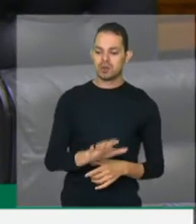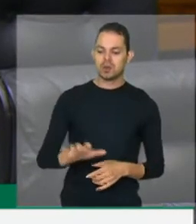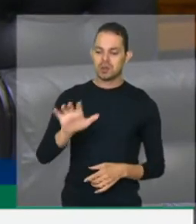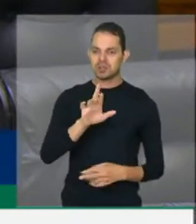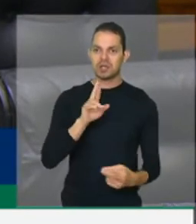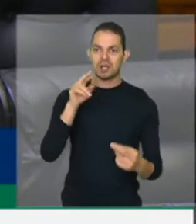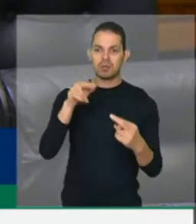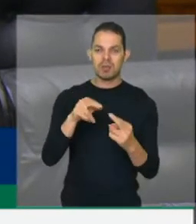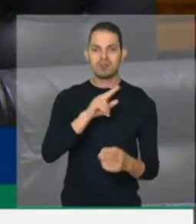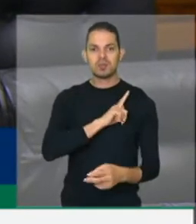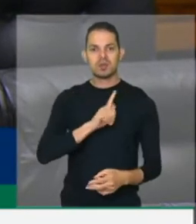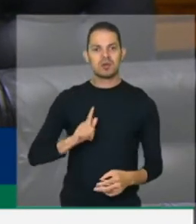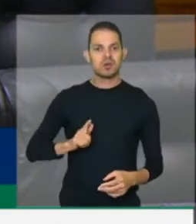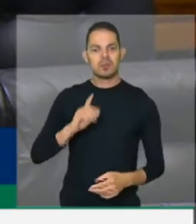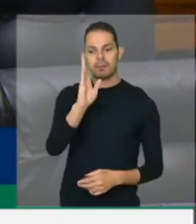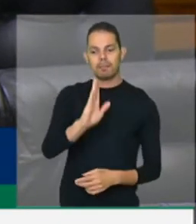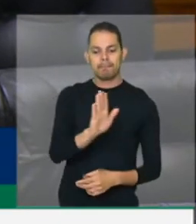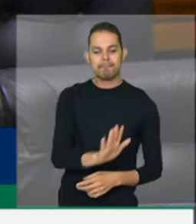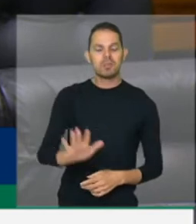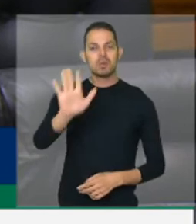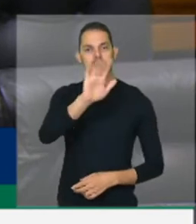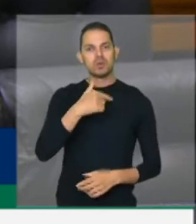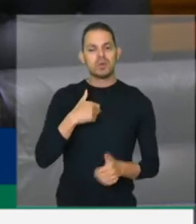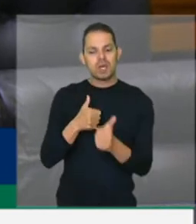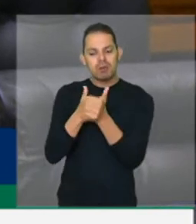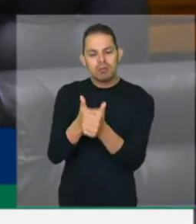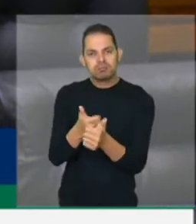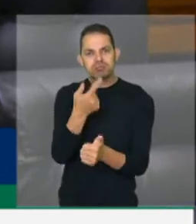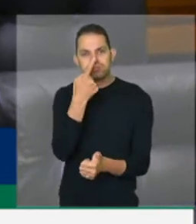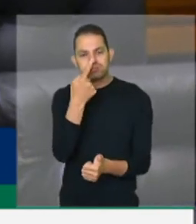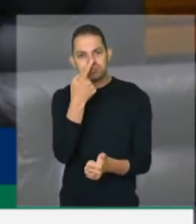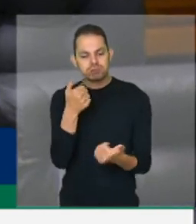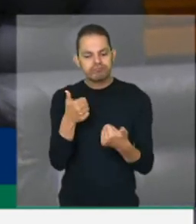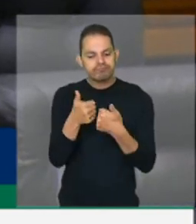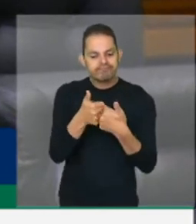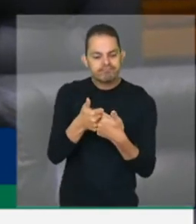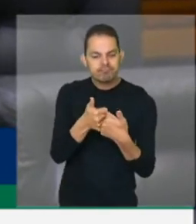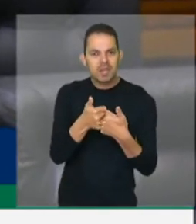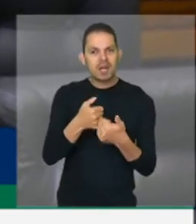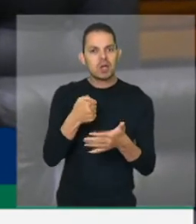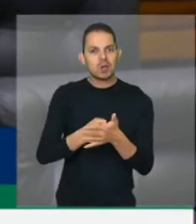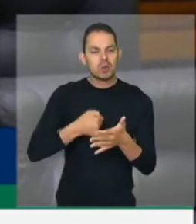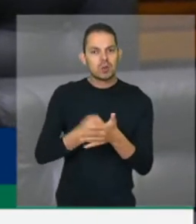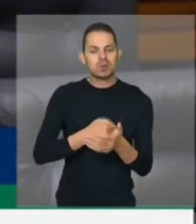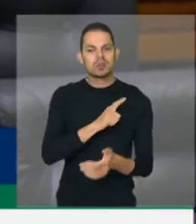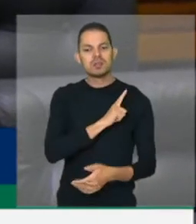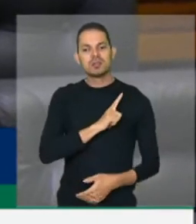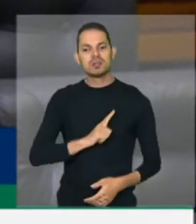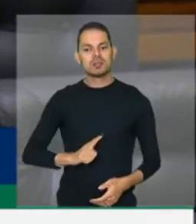IMPORTANTE PARA OS GOVERNADORES DO BRASIL E EU TENHO ACOMPANHADO DE PERTO A LUTA DOS GOVERNADORES QUE FAZEM PARTE DO CONSÓRCIO DO